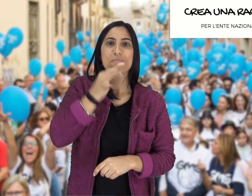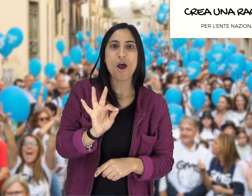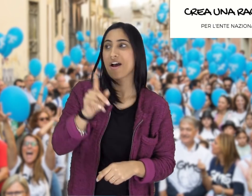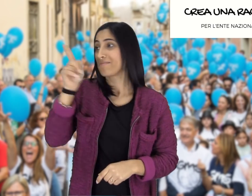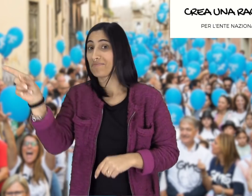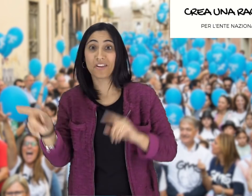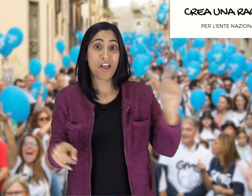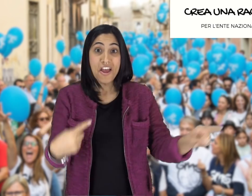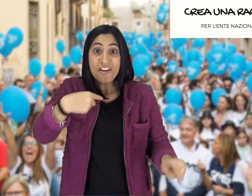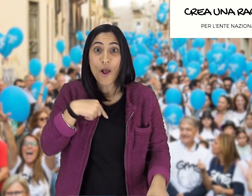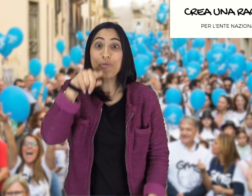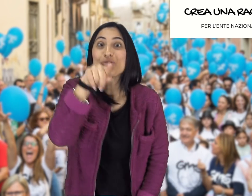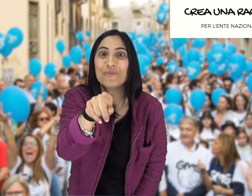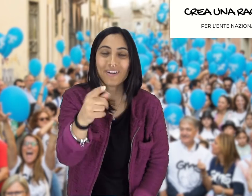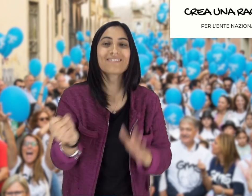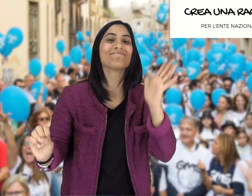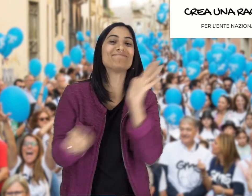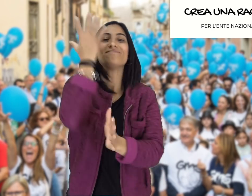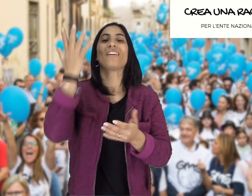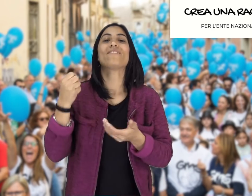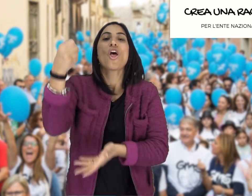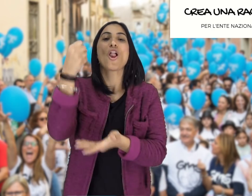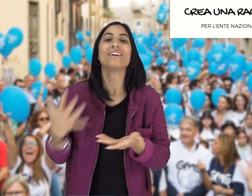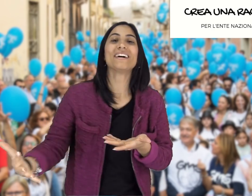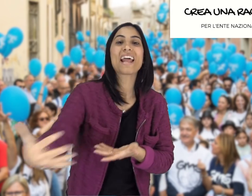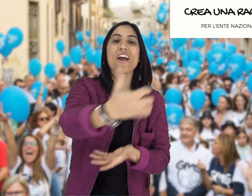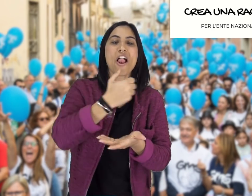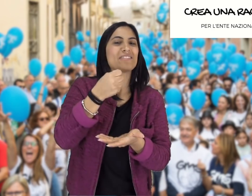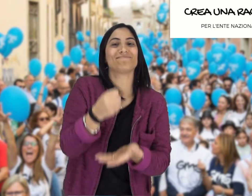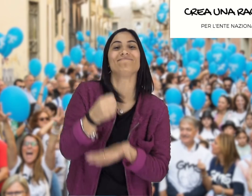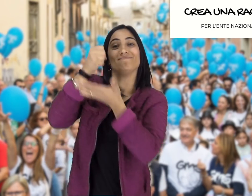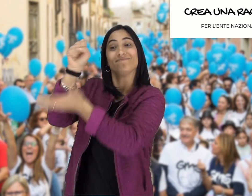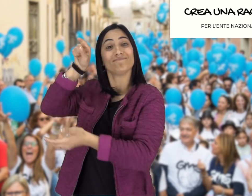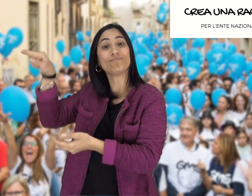si può - lei, lui... io e anche tu! - creare una raccolta fondi per l'Ente Nazionale Sordi